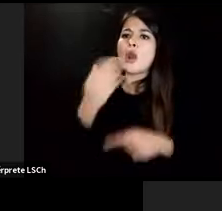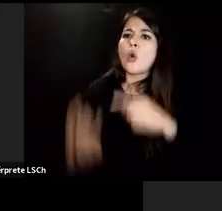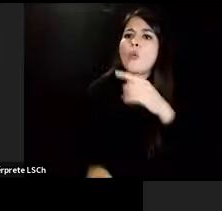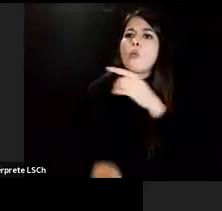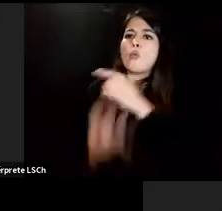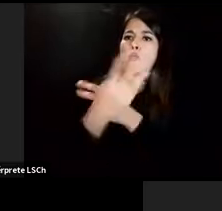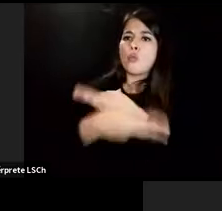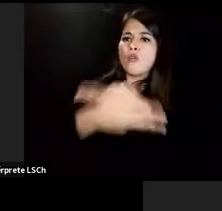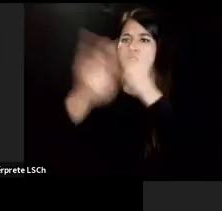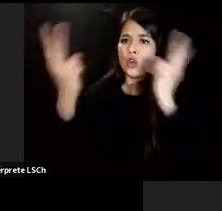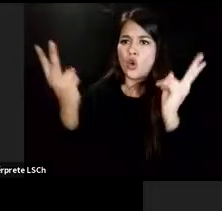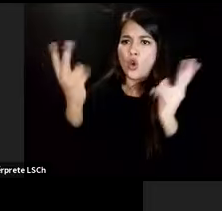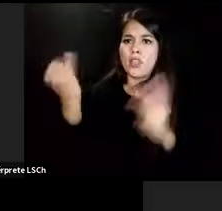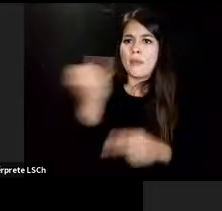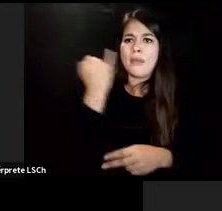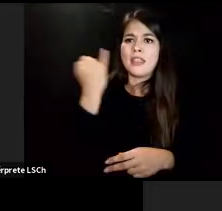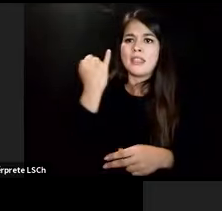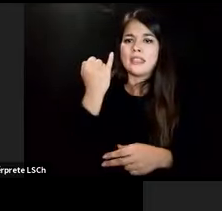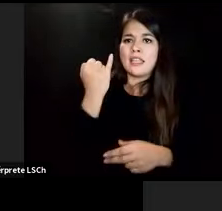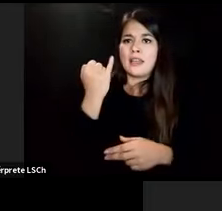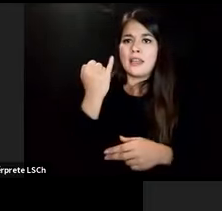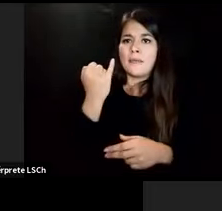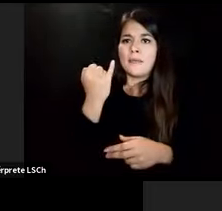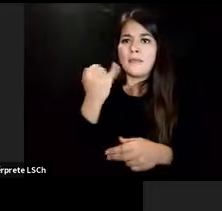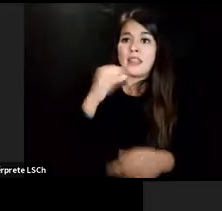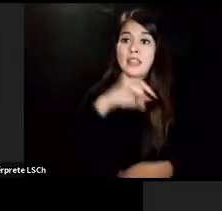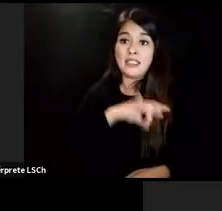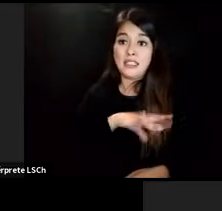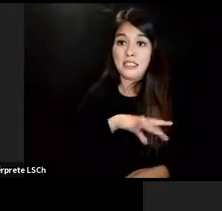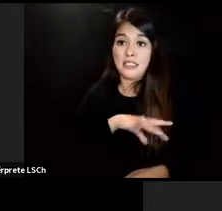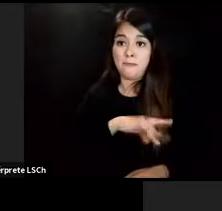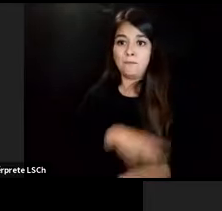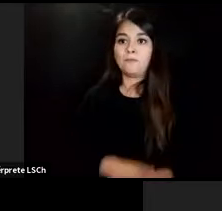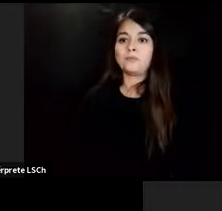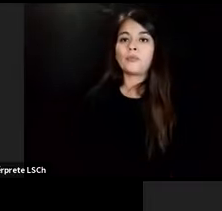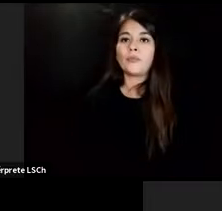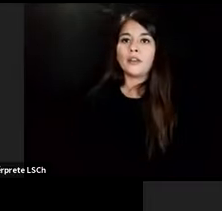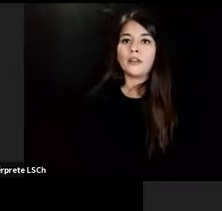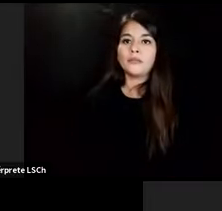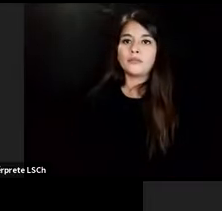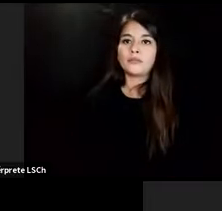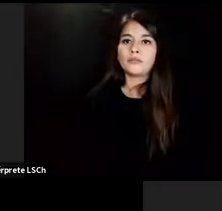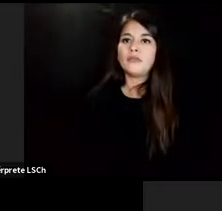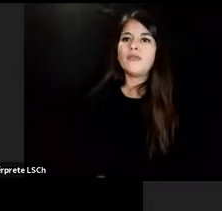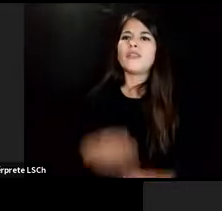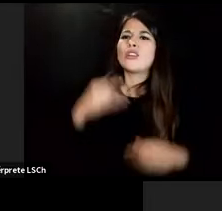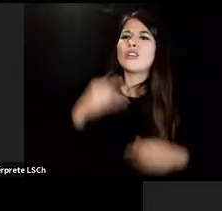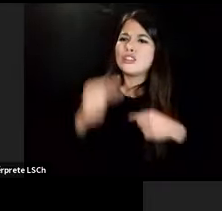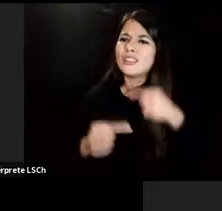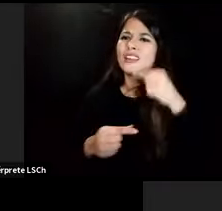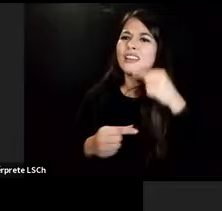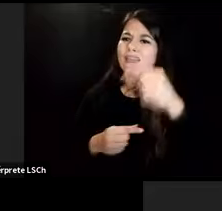editorial independiente "Laurel" de Chile. Entonces cada vez está esto más presente